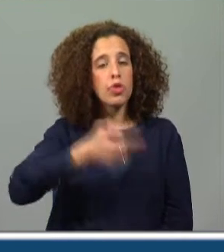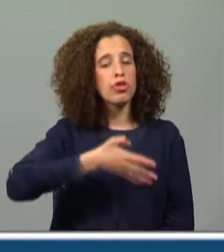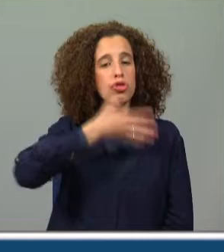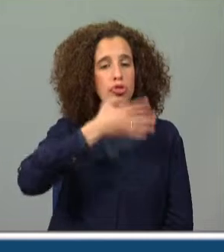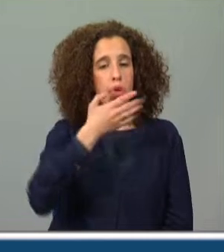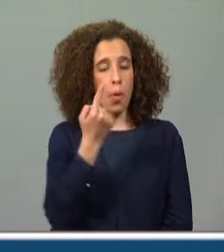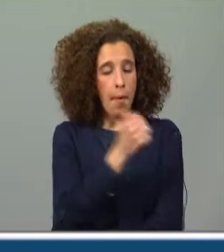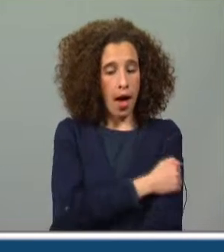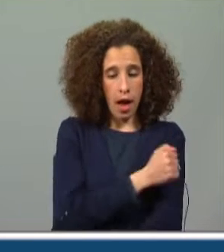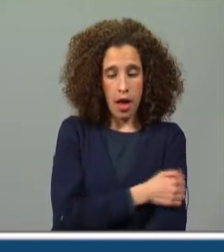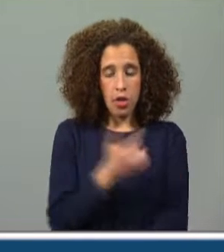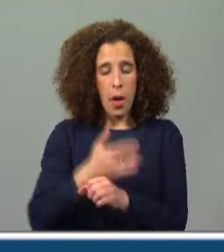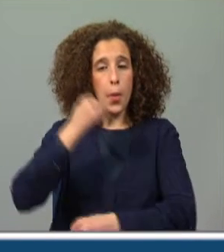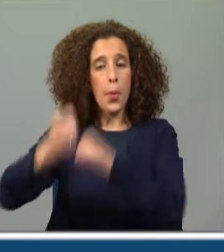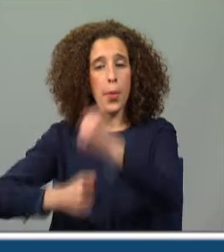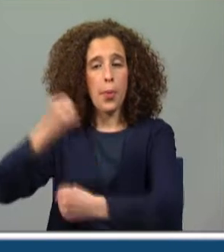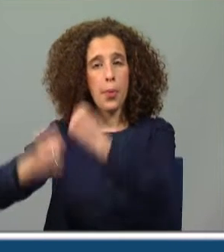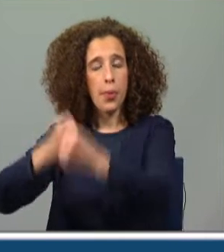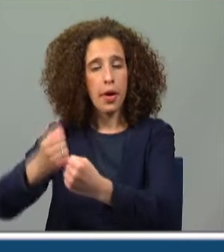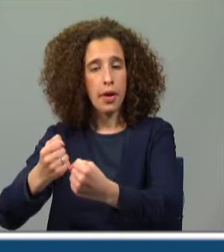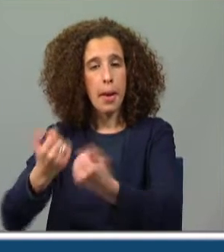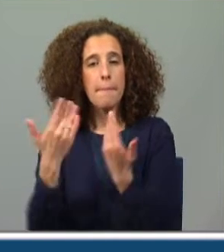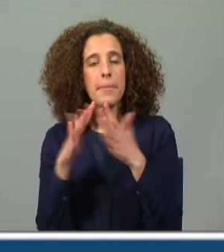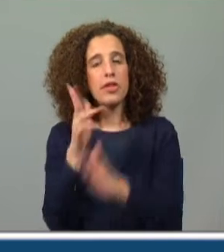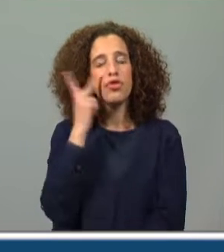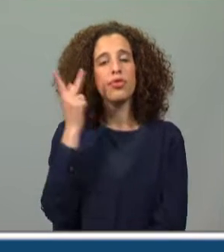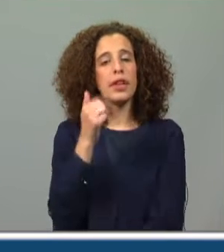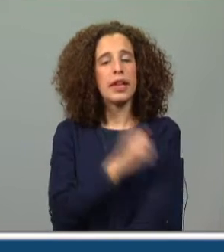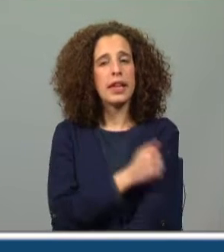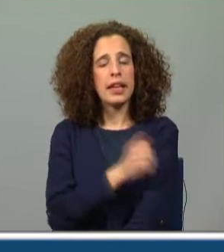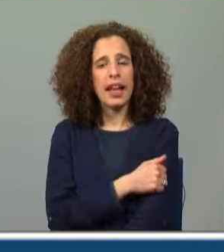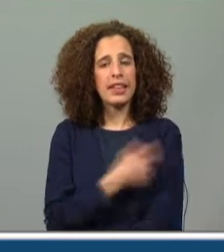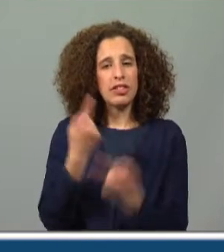entre uma casa e outra ela foi a correr mas viviam em casas tipos diferentes do 她跑在一所房子和另一所房子之間但他們住在不同類型的房子裡